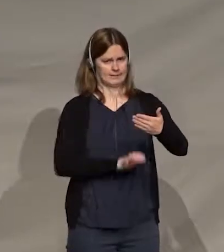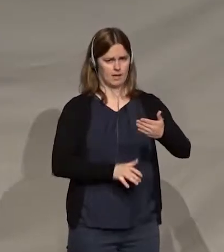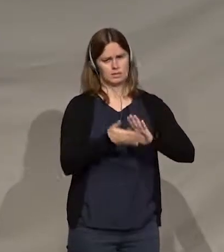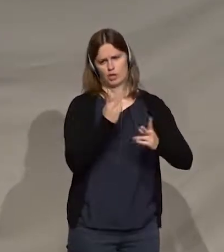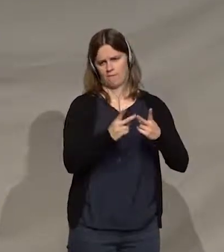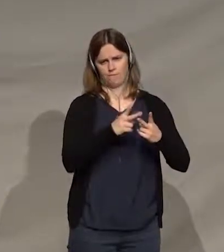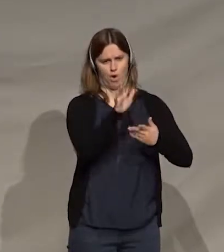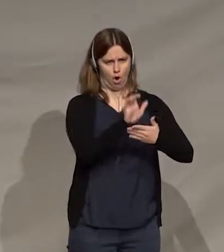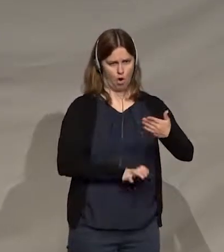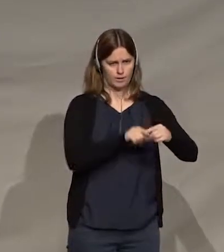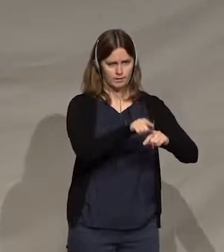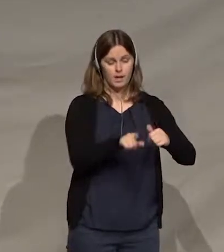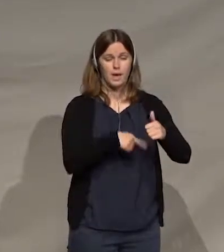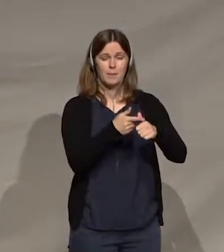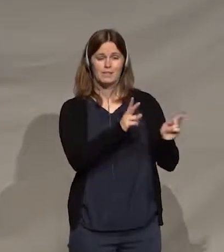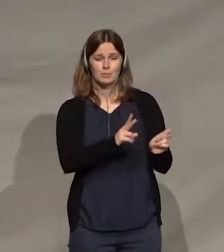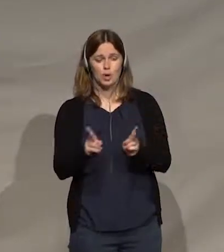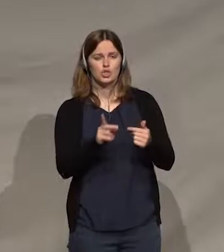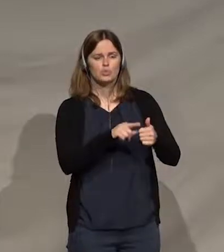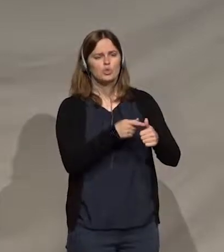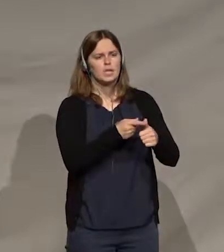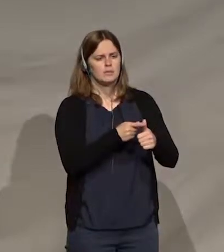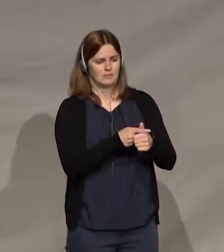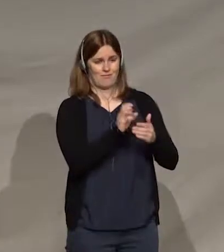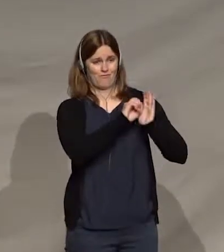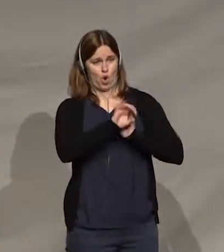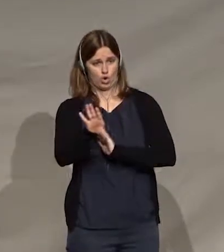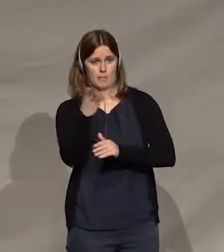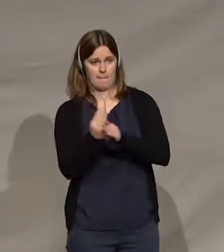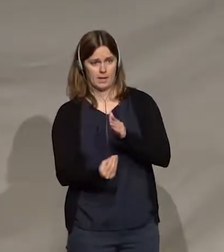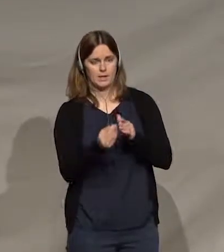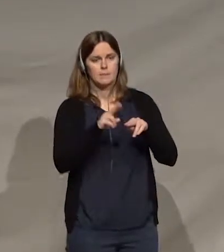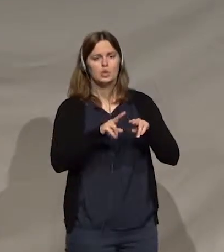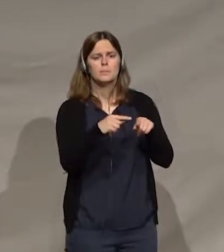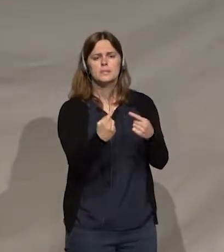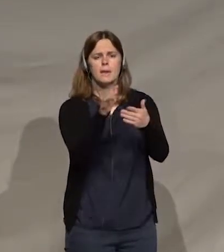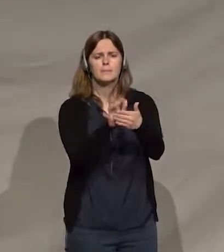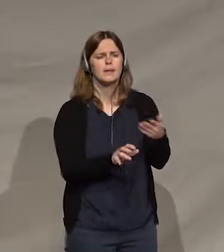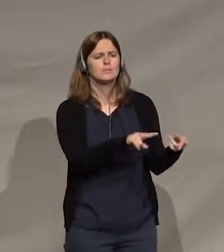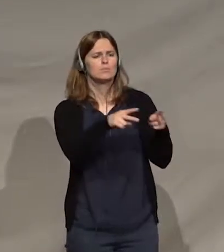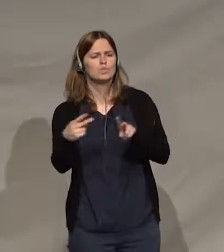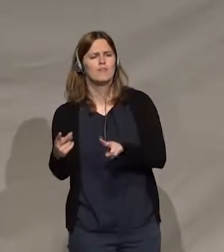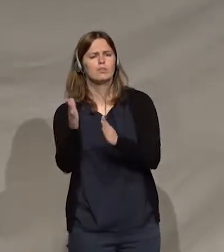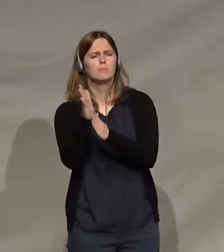které dokáže mp3 soubory přehrávat. Je to také skvělý formát, když chcete číst nebo studovat,